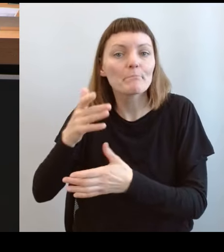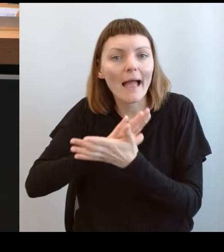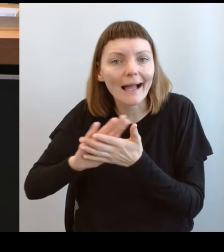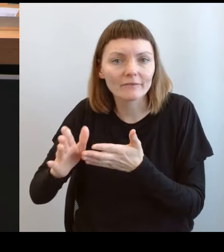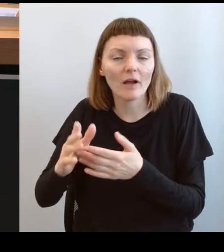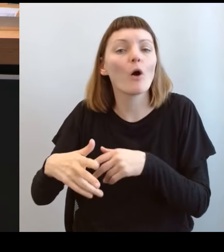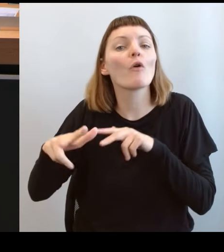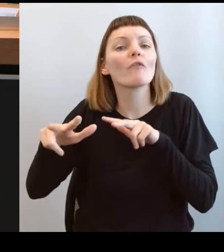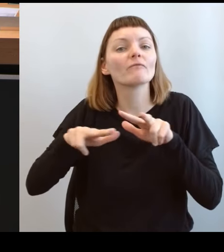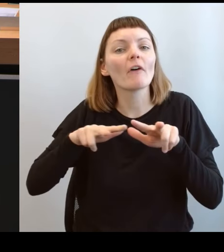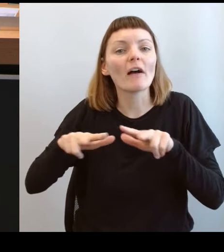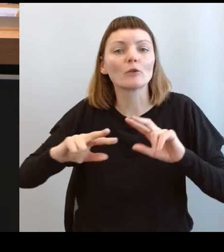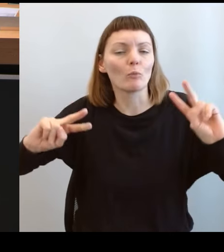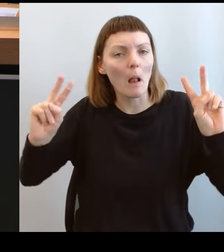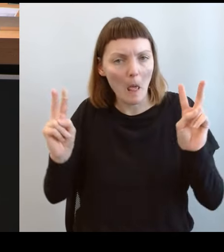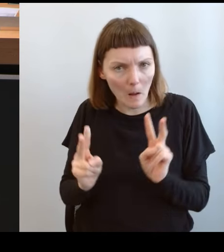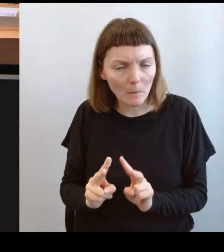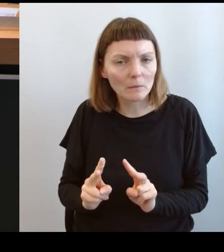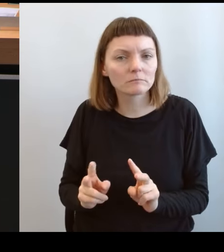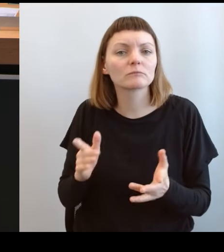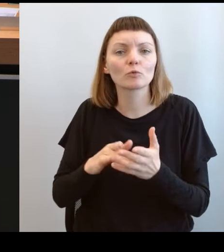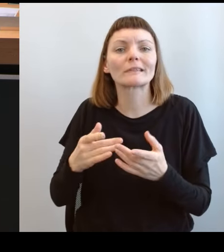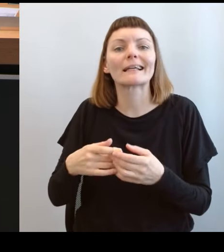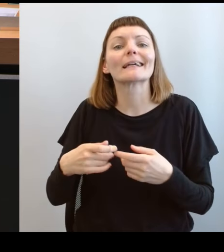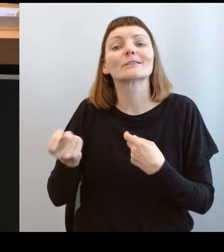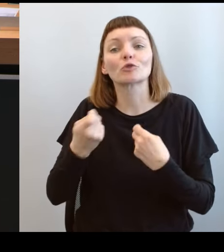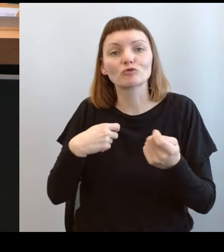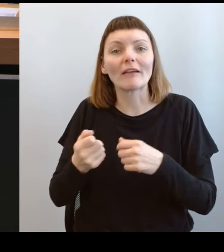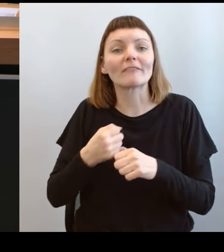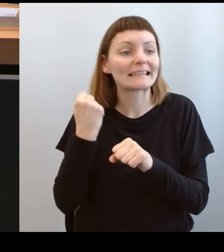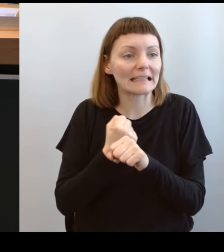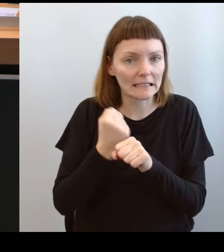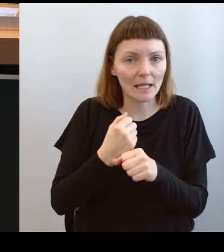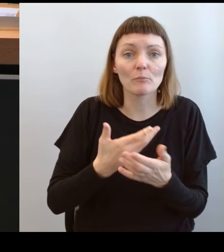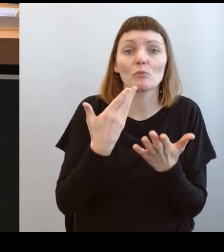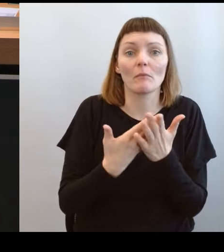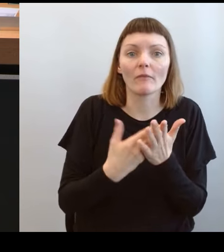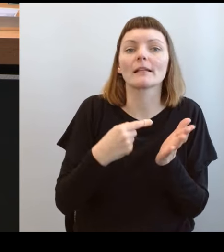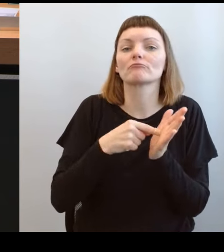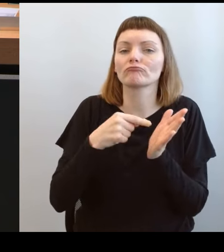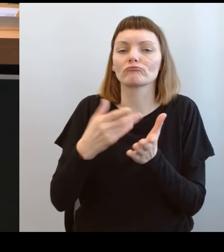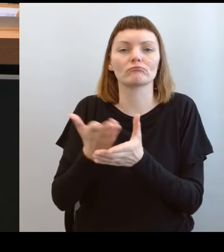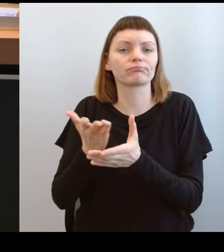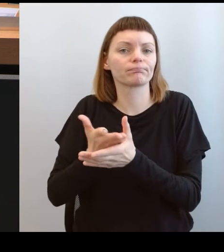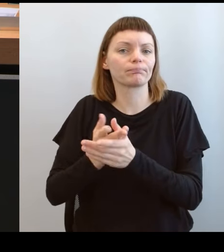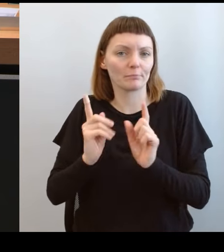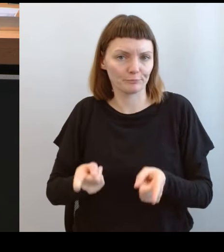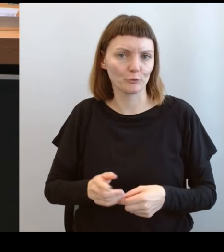eingefordert, vorgelegt und verwahrt werden müssen. Ich möchte der Besorgnis von Beherbergungsbetrieben und deren